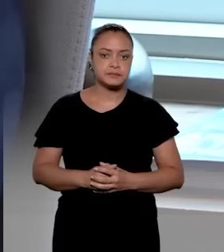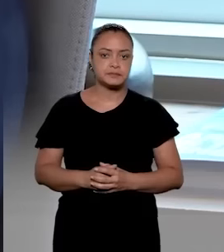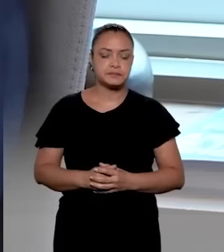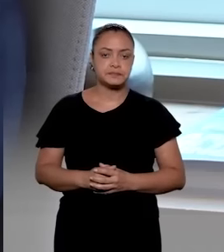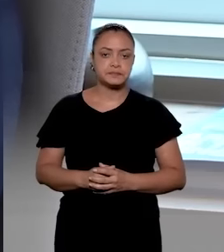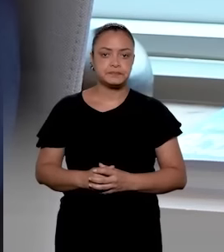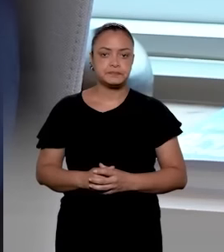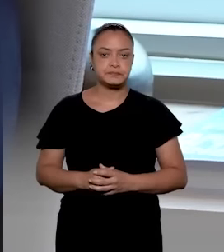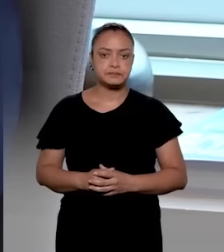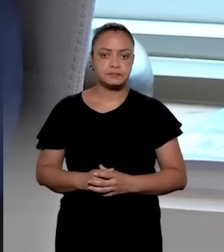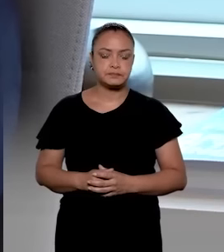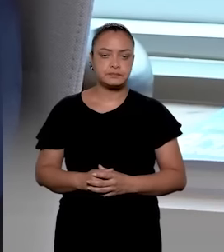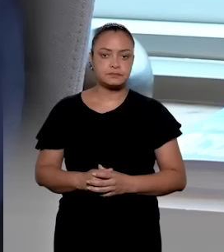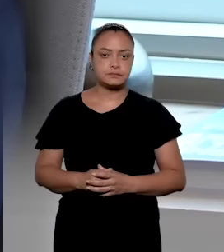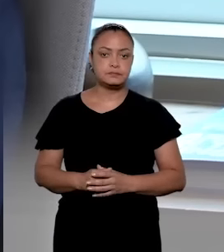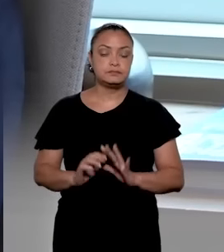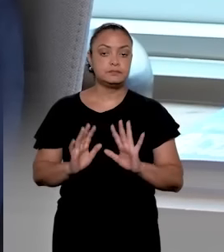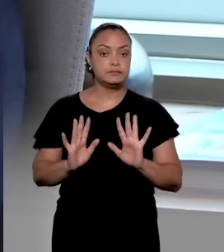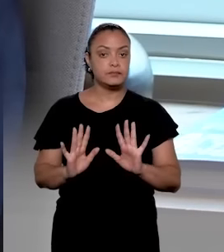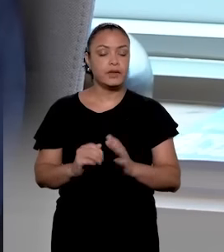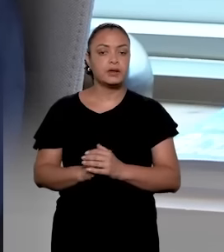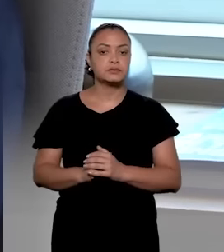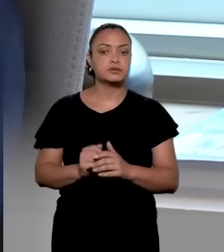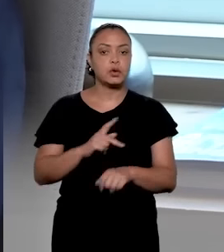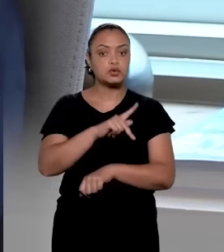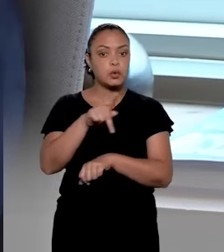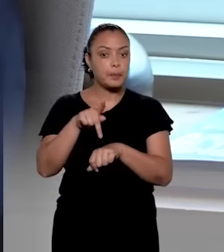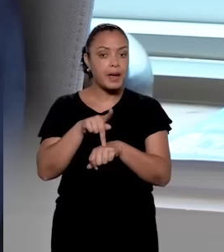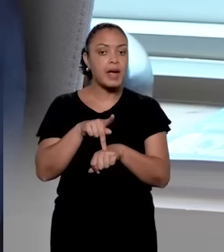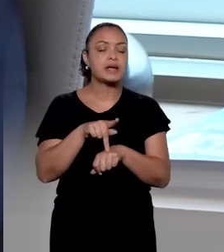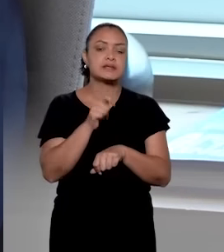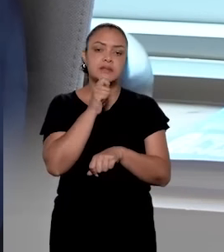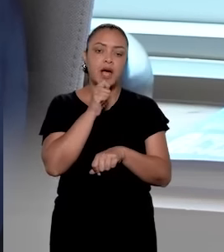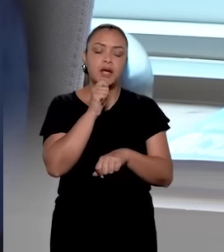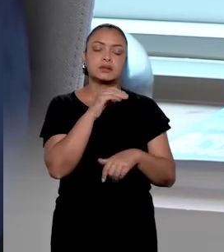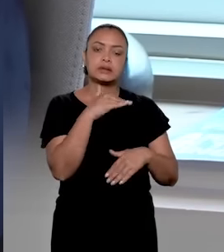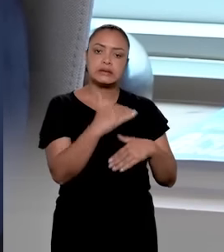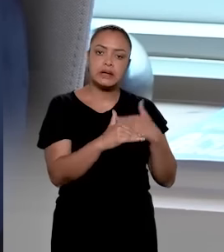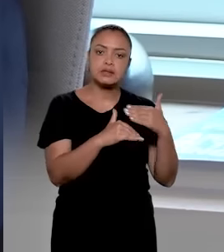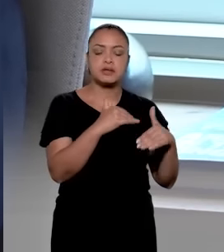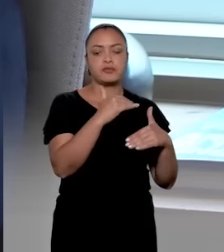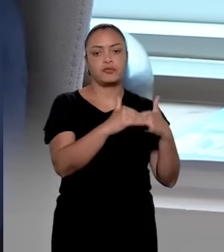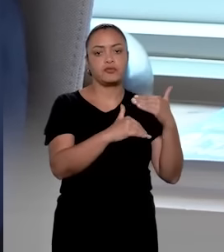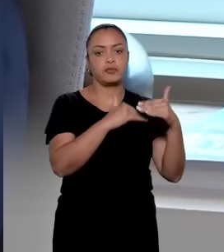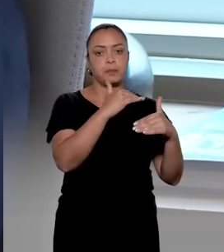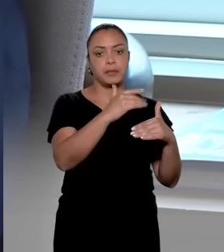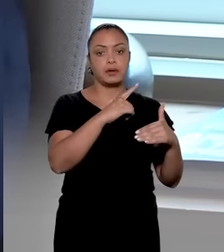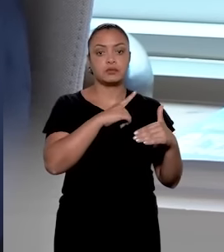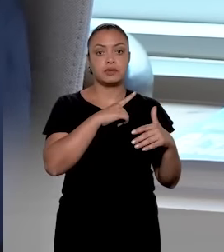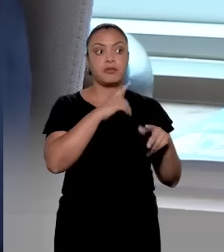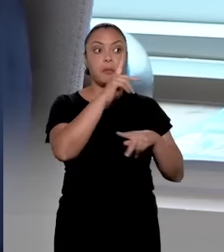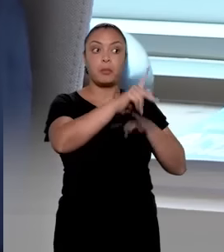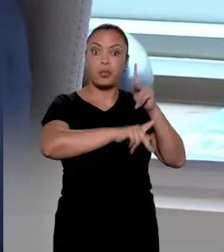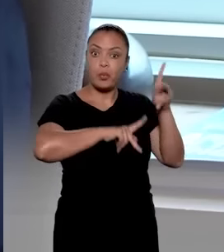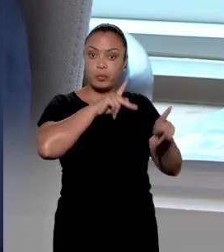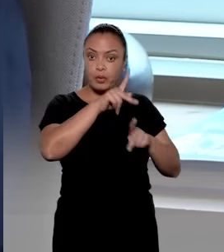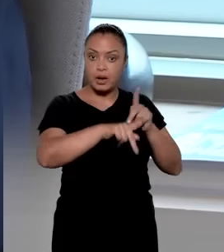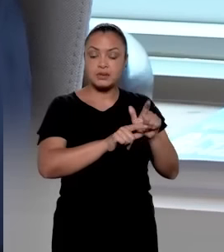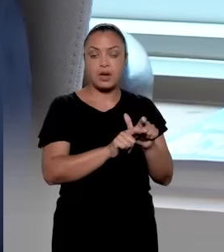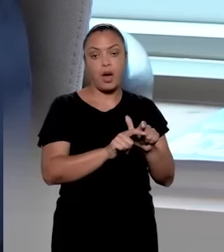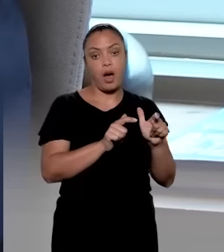Mas, com certeza, os países emergentes e em desenvolvimento tiveram populações que